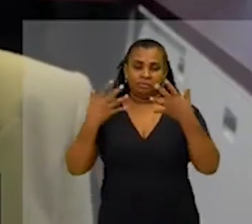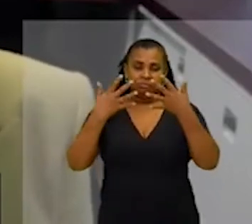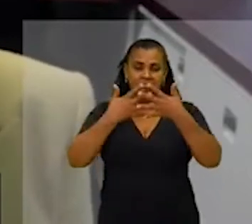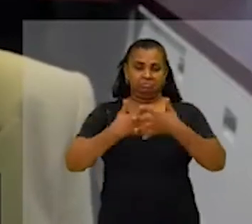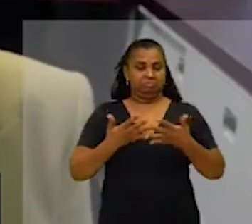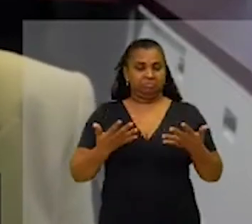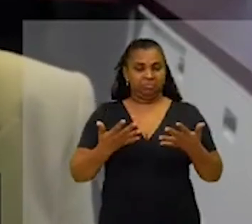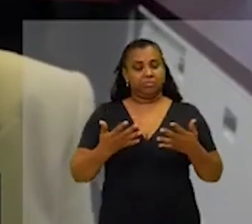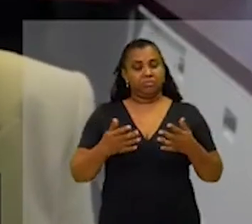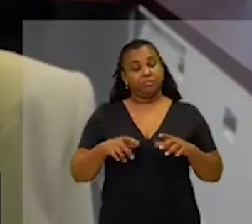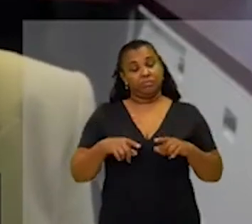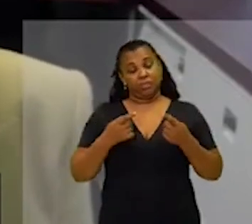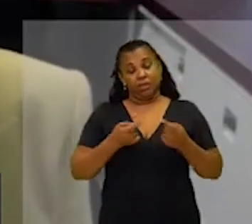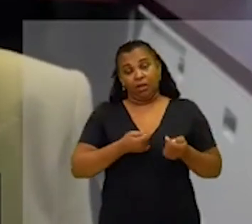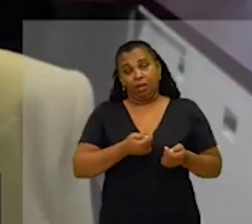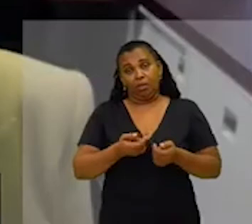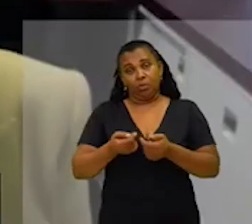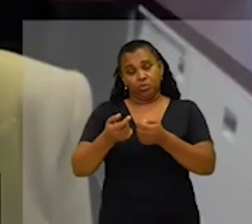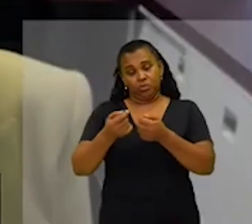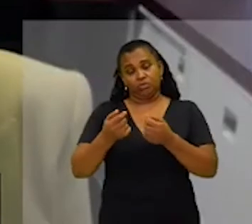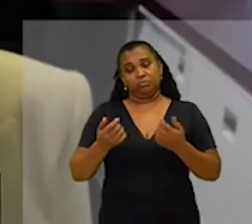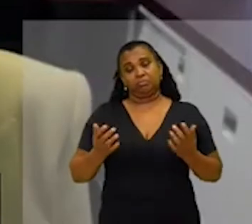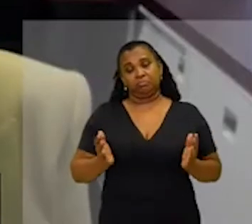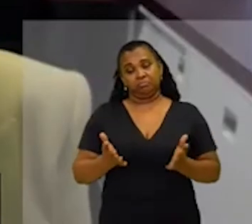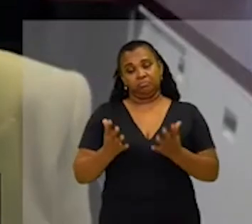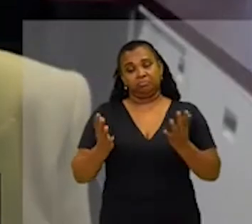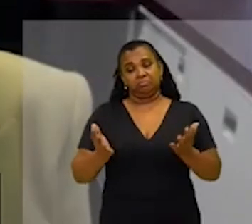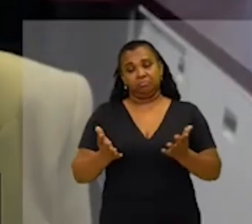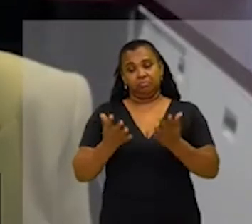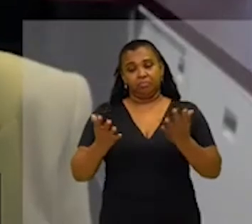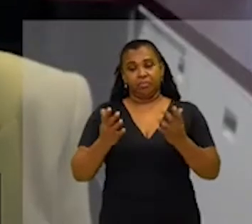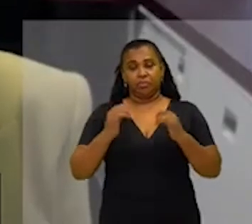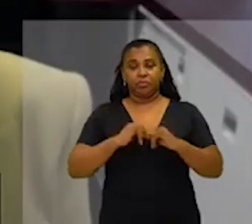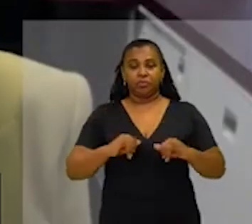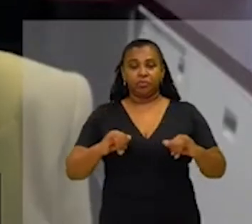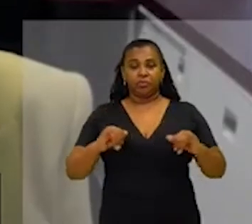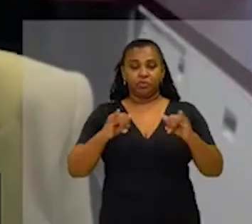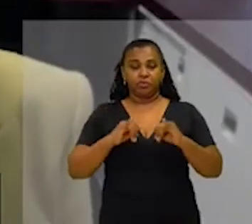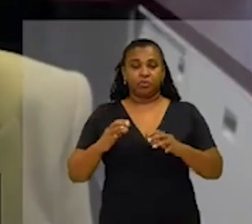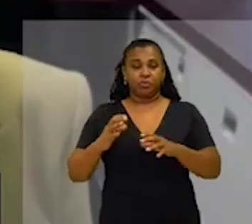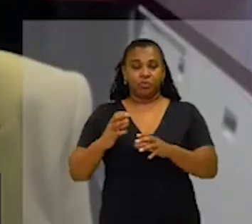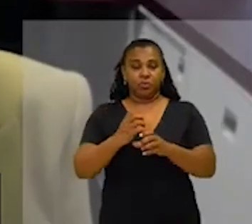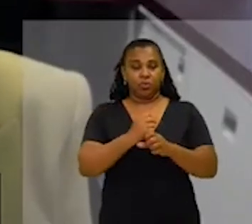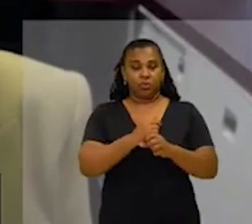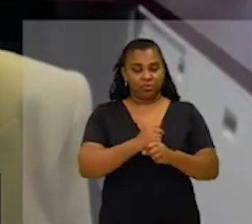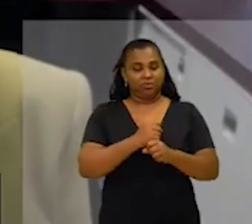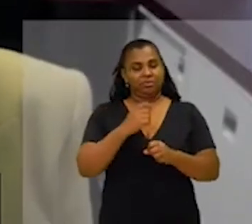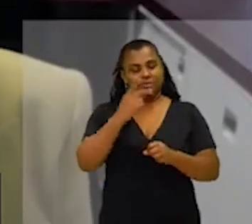a iniciativa sobretudo de vulcão do divulga contas que é extremamente elogiável mas o nosso objetivo